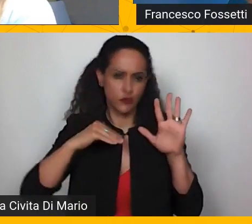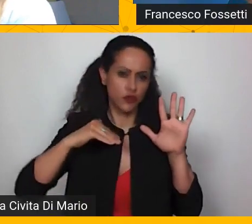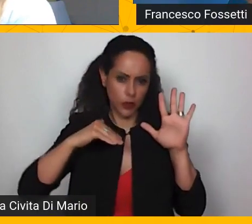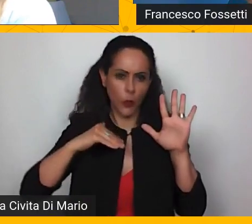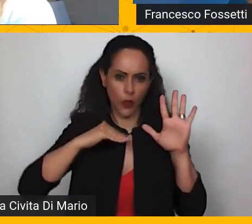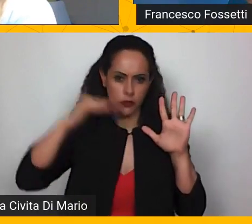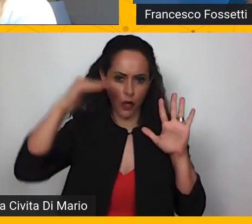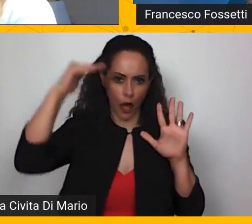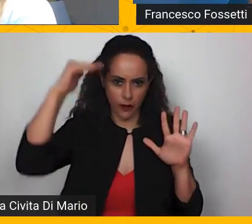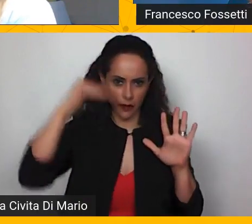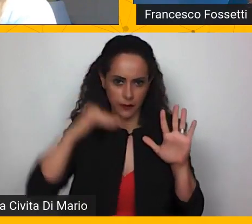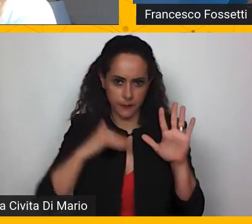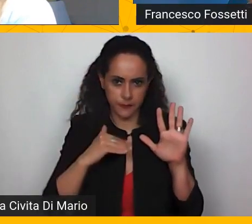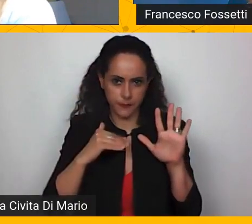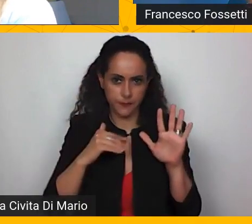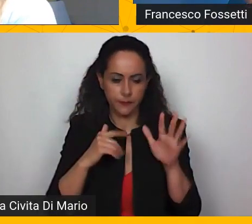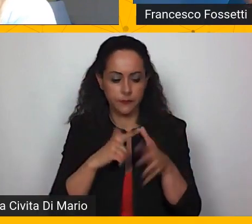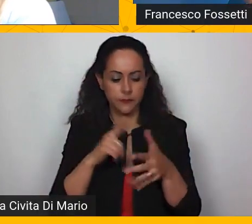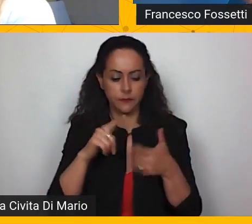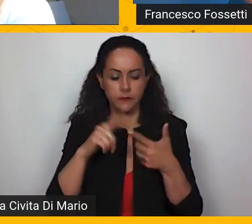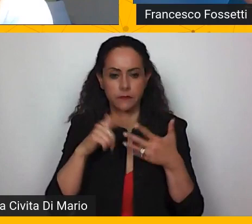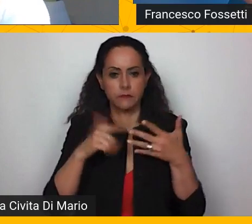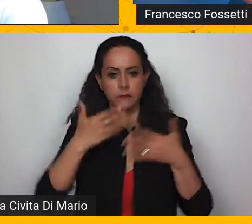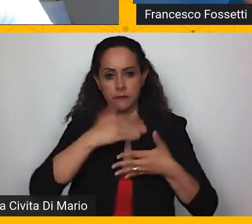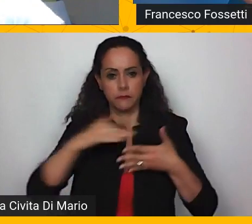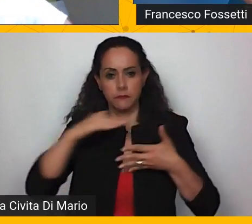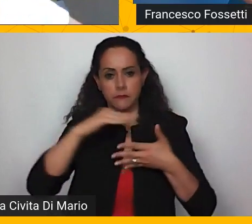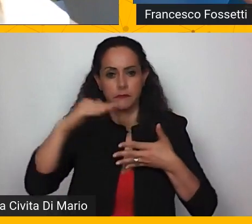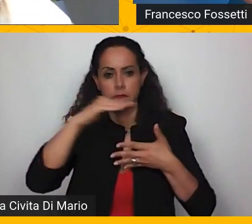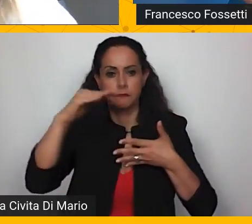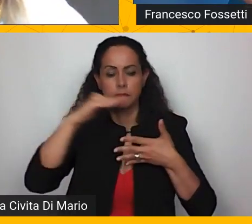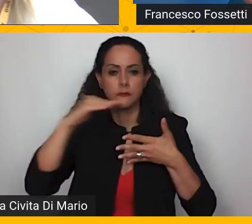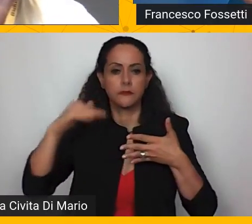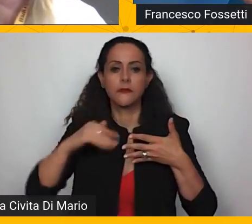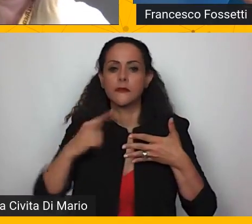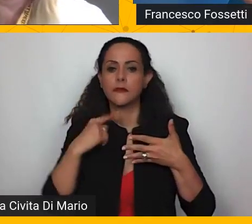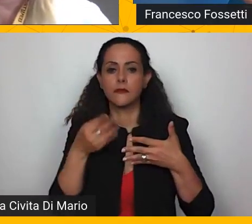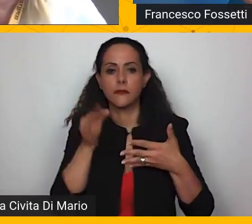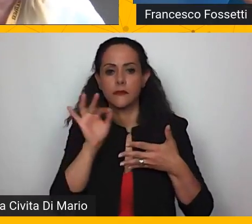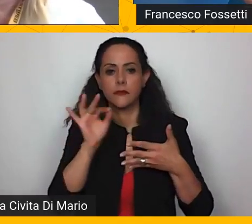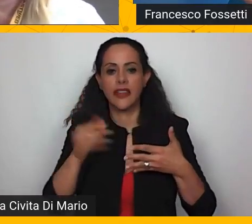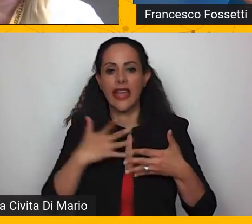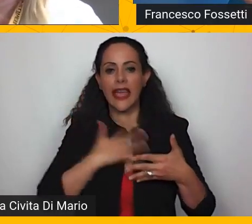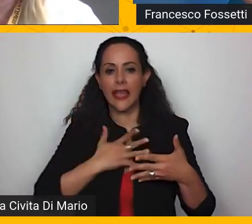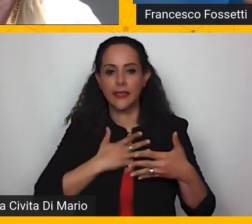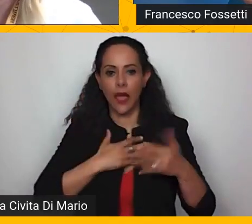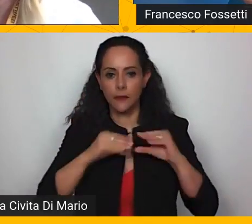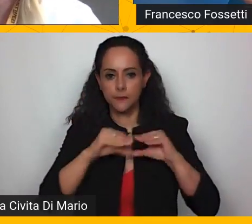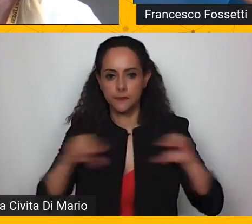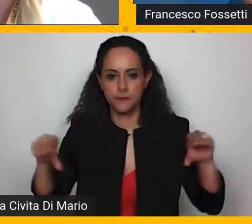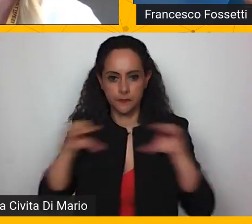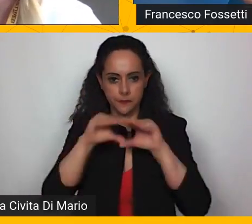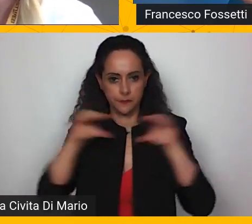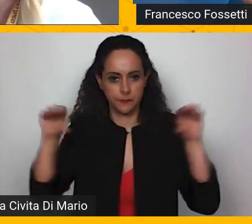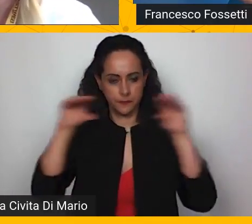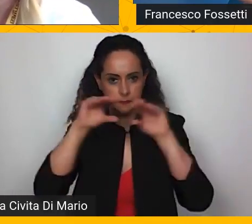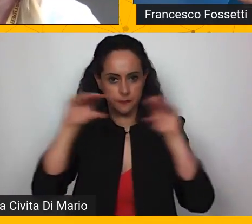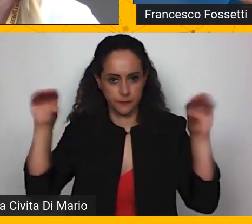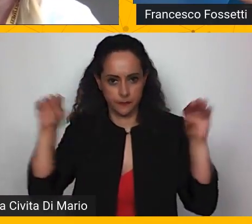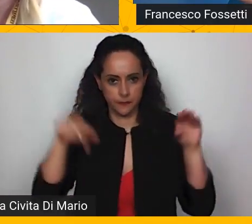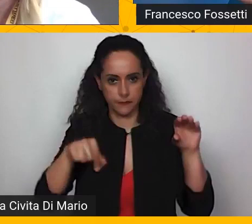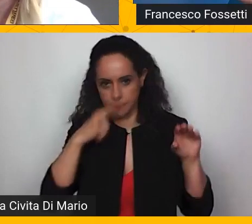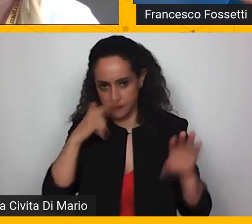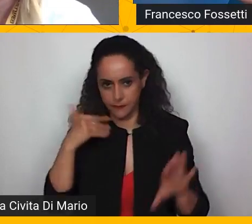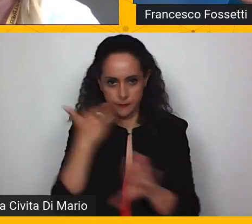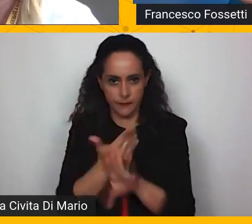che identificano idealmente la